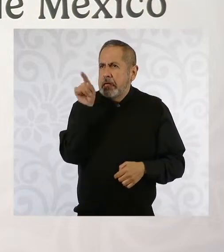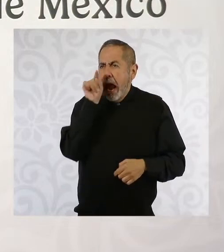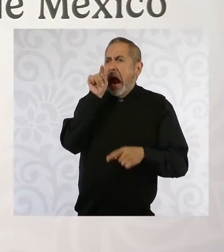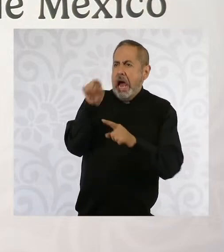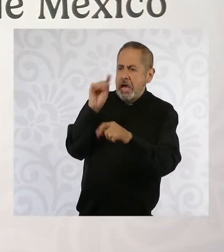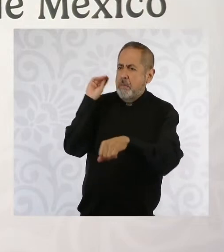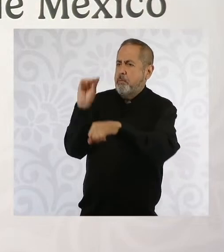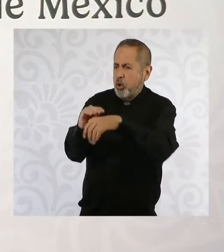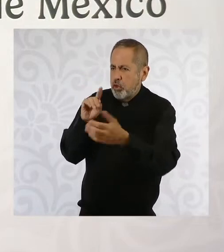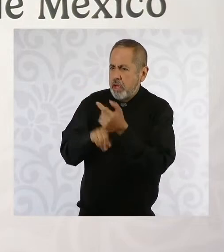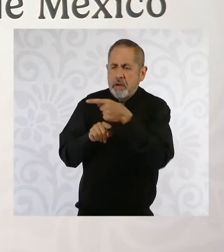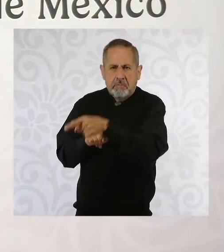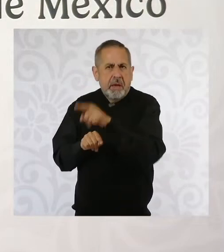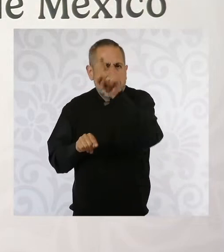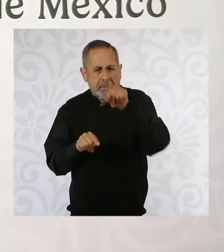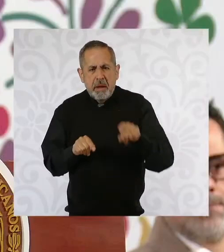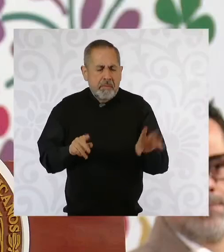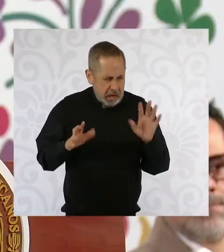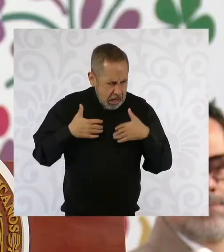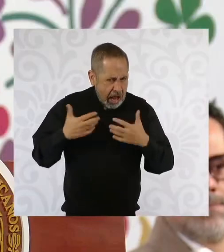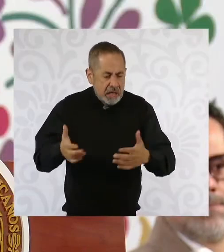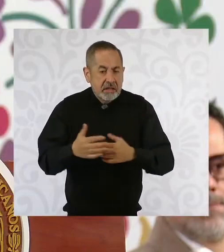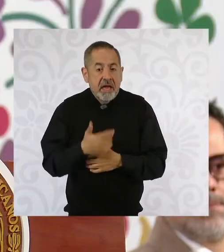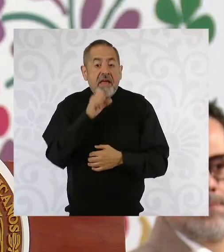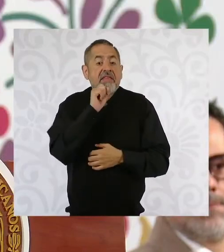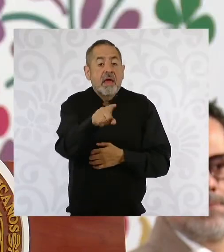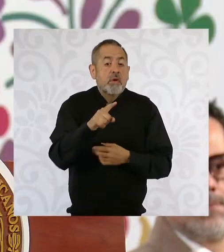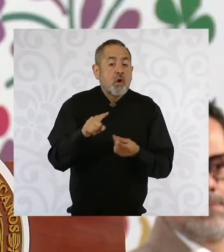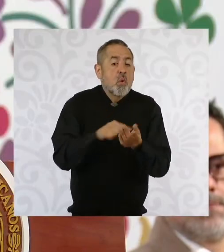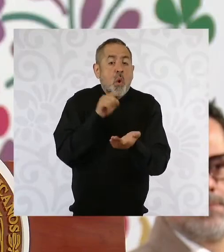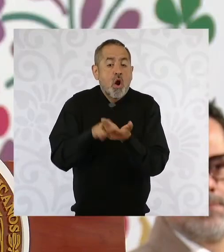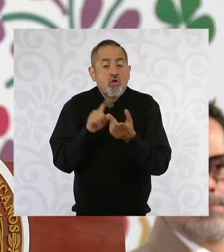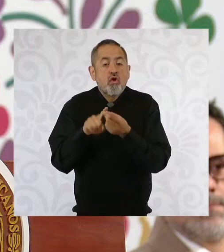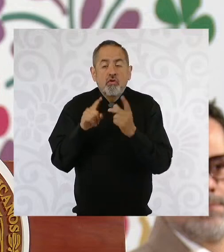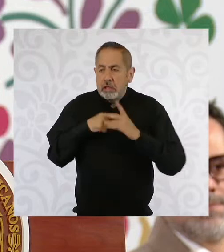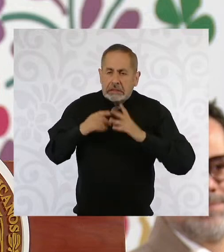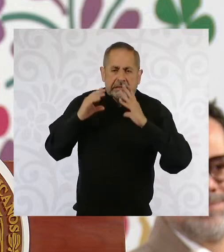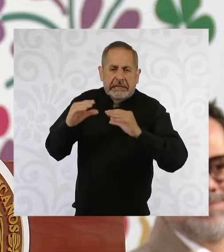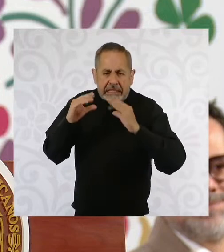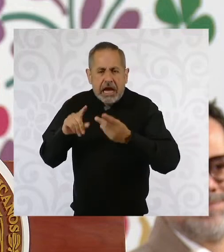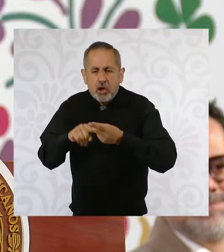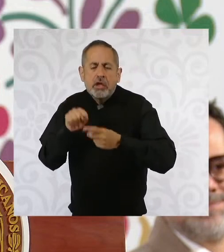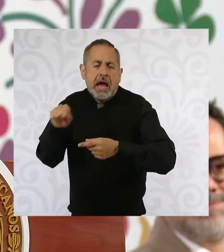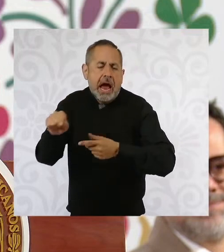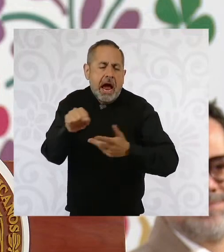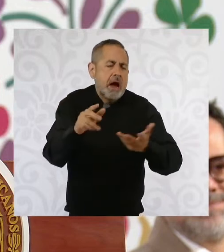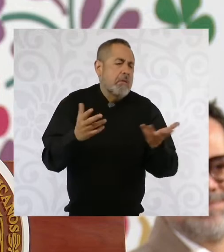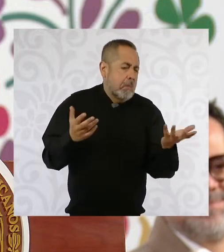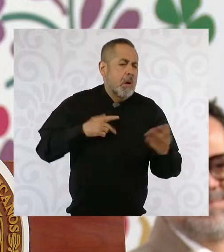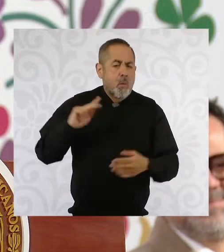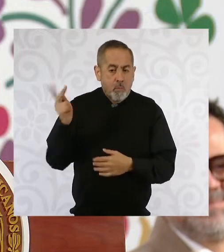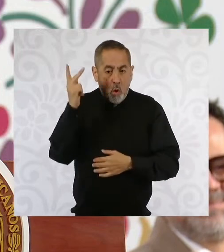también eh Para enseñanza que que podamos hair Así que a través de esta de estas áreas hemos